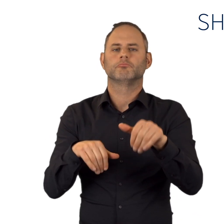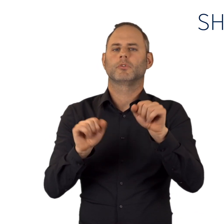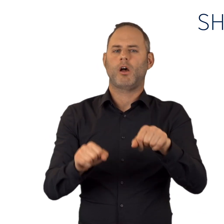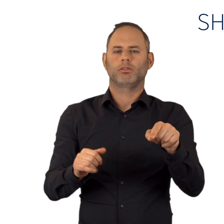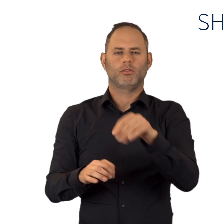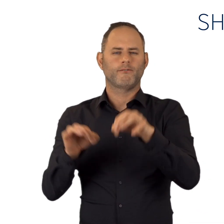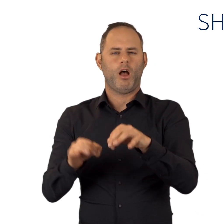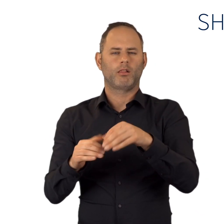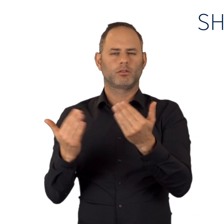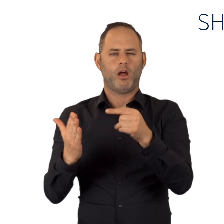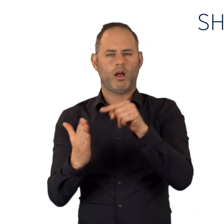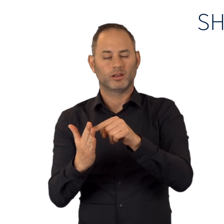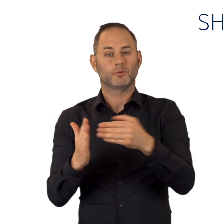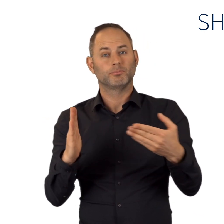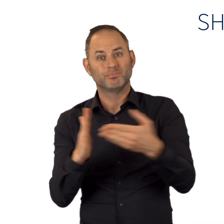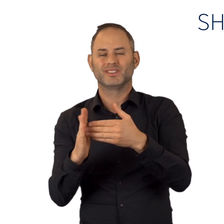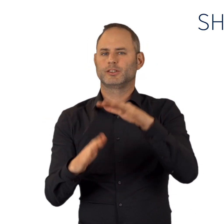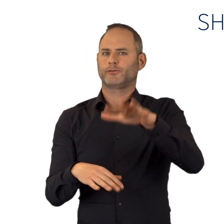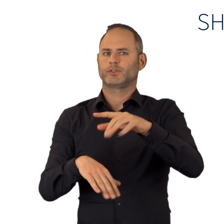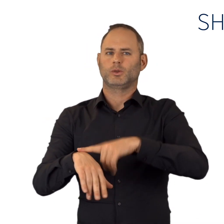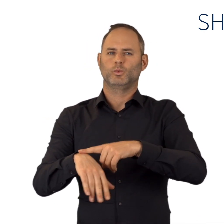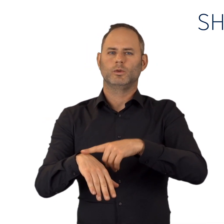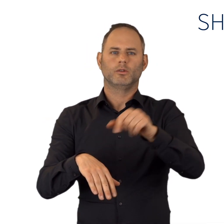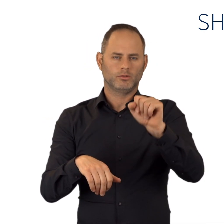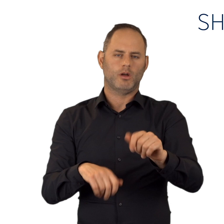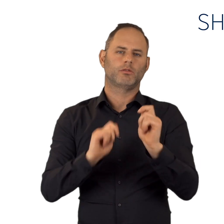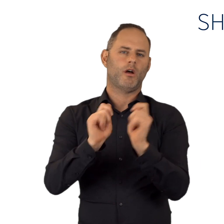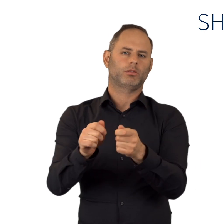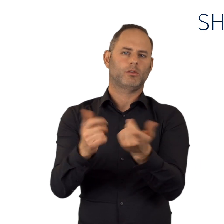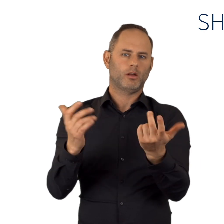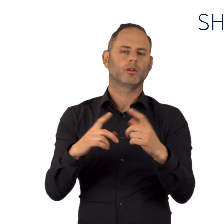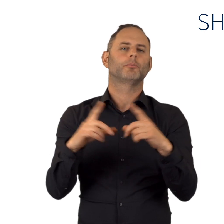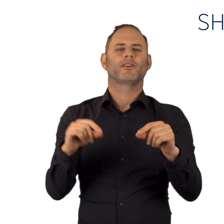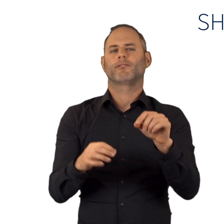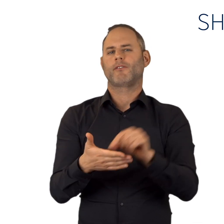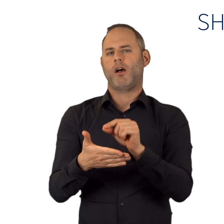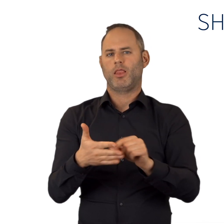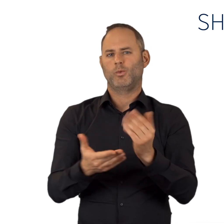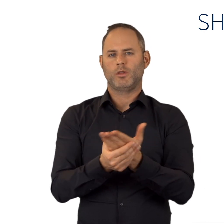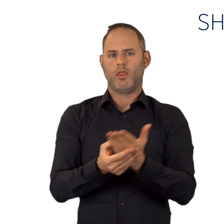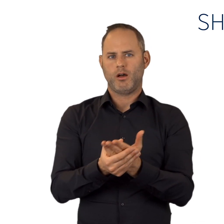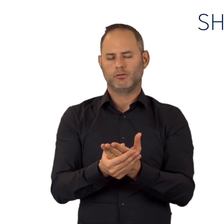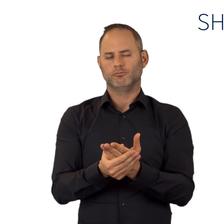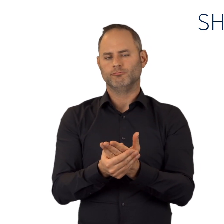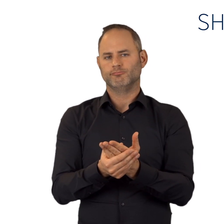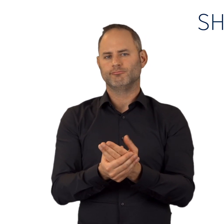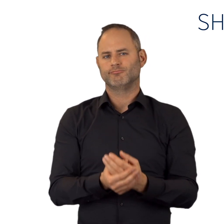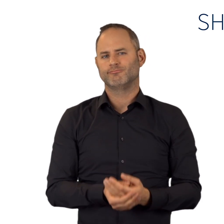kann auch noch am Wahltag bis 15.00 Uhr Briefwahlunterlagen beantragen.